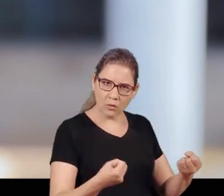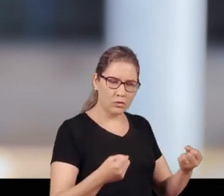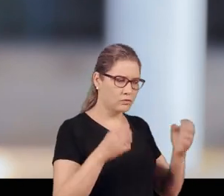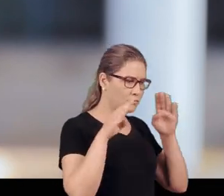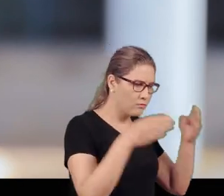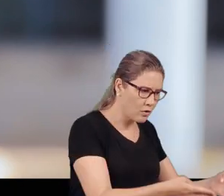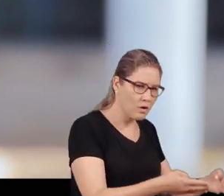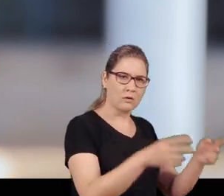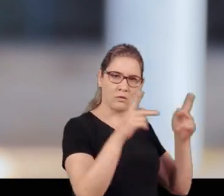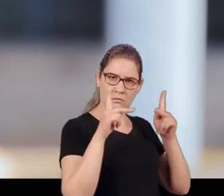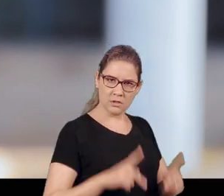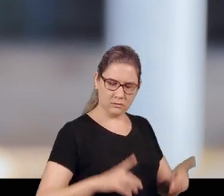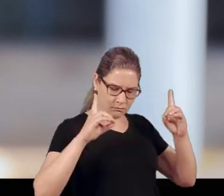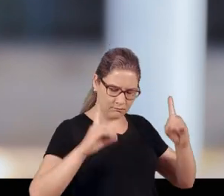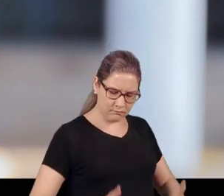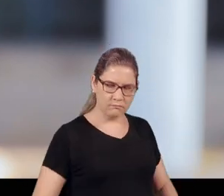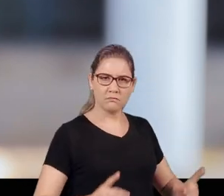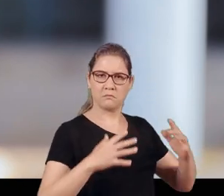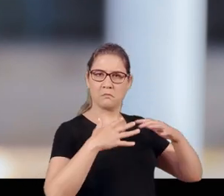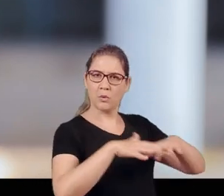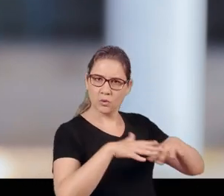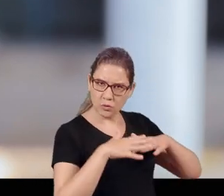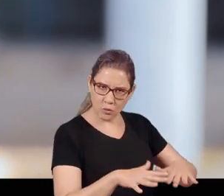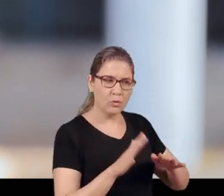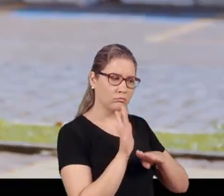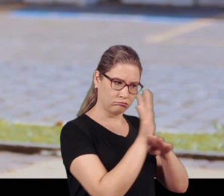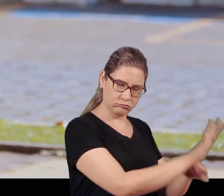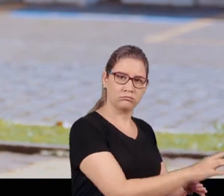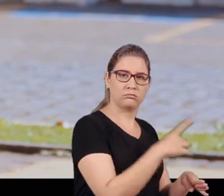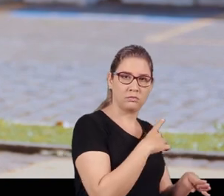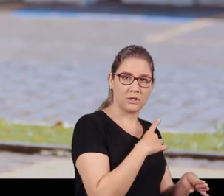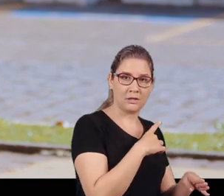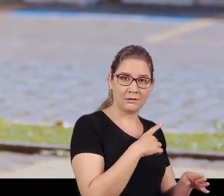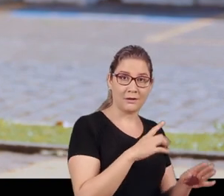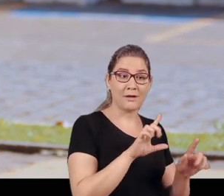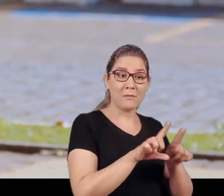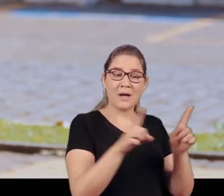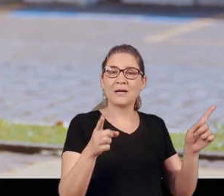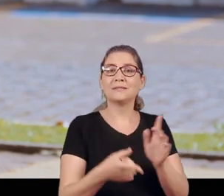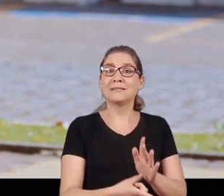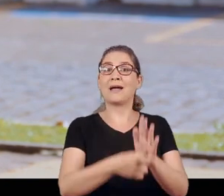com deficiência física ou motora, esse acompanhamento se dá, inicialmente,